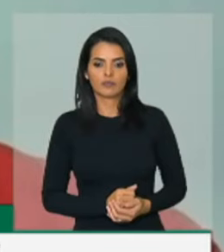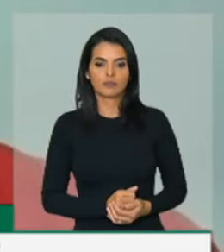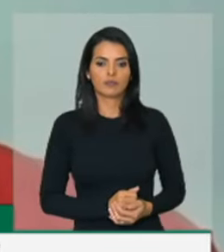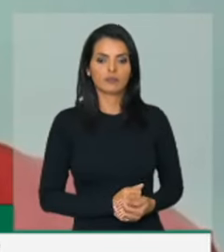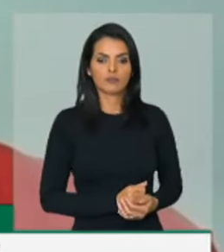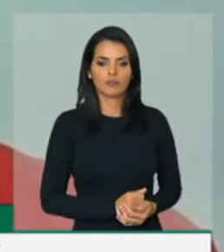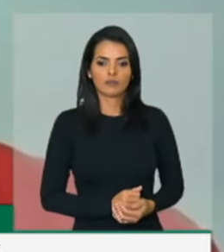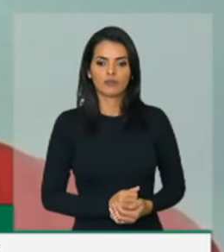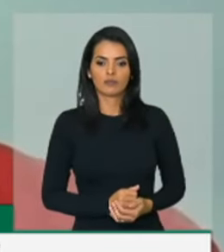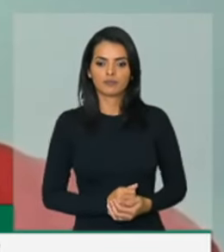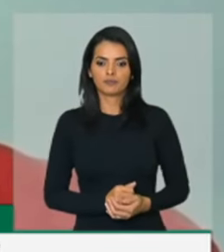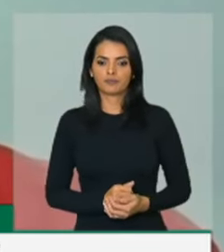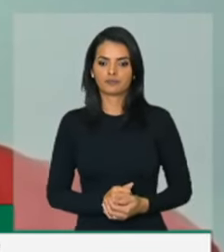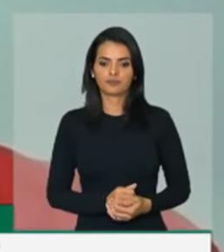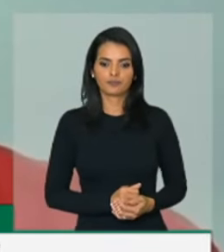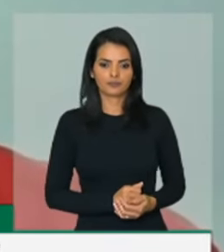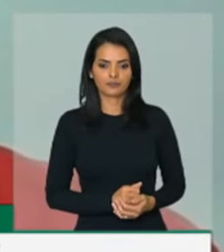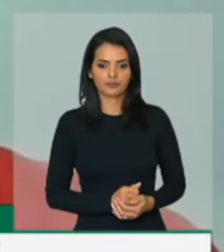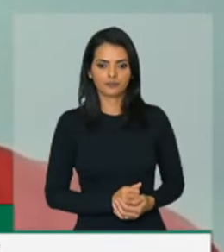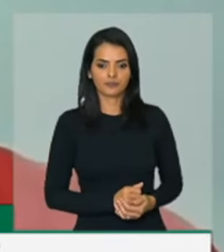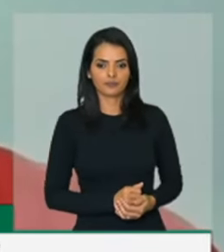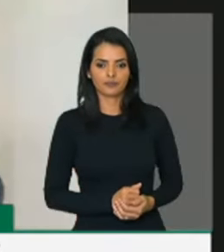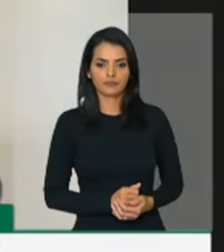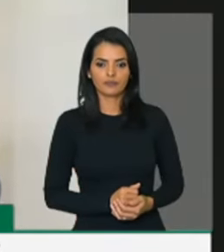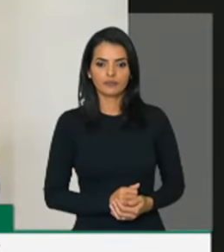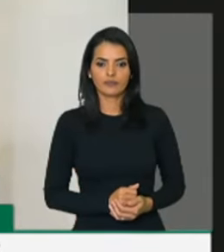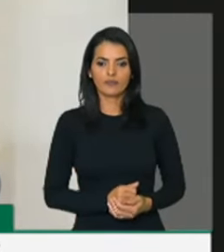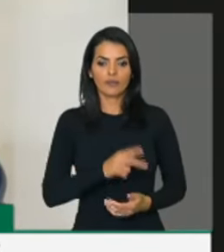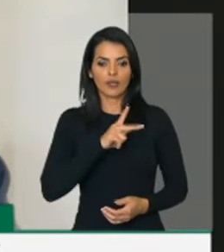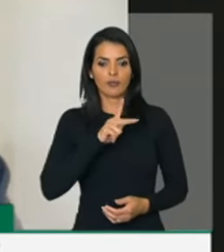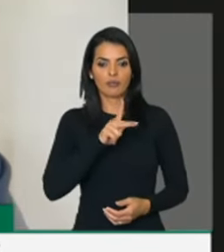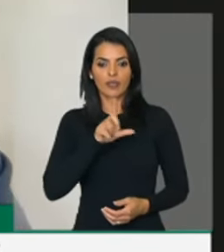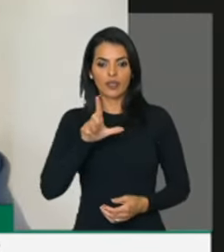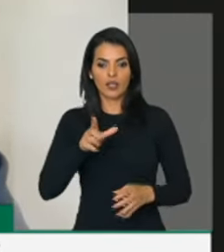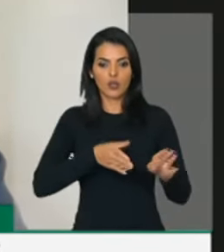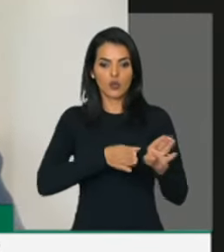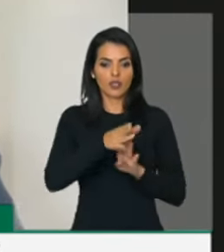SENHOR PRESIDENT PRESIDENTE. [DEPUTADO]: O PL ORIENTA NÃO, PRESIDENTE E